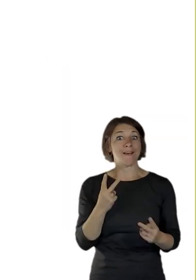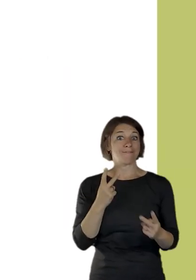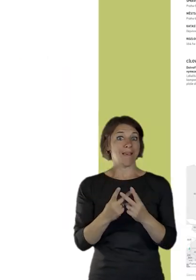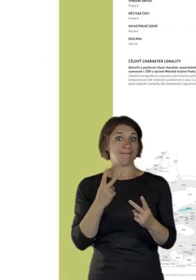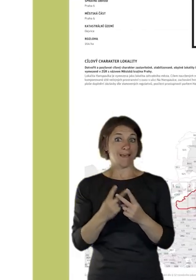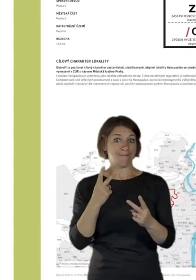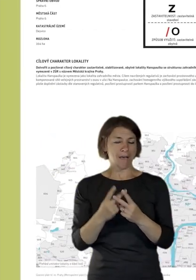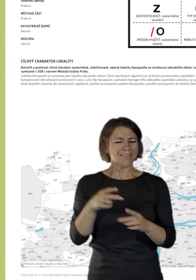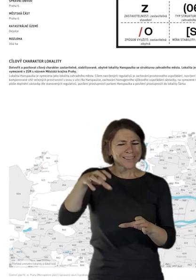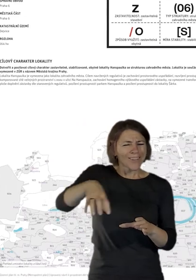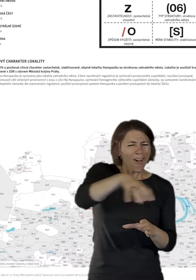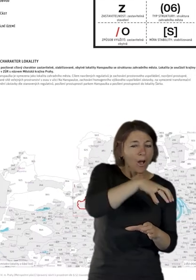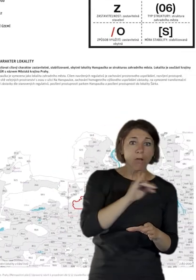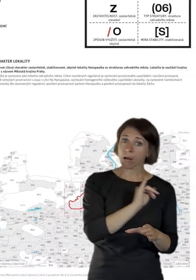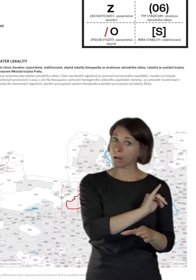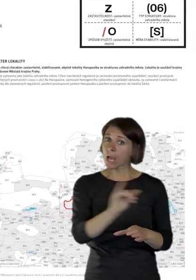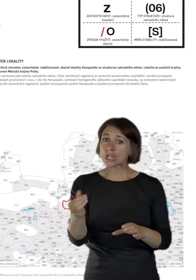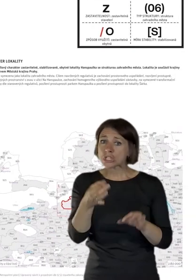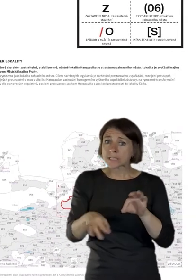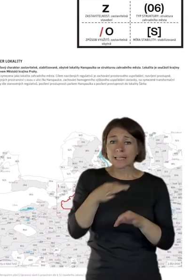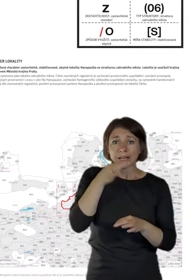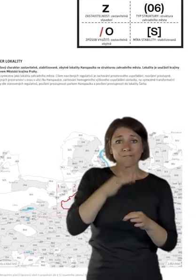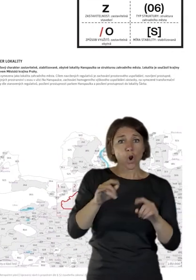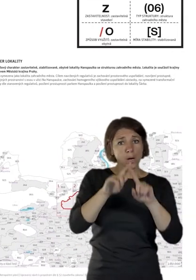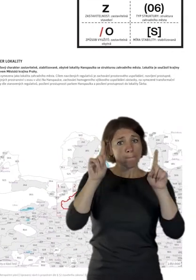lokalitu, což je dokument na formátu A4, který souhrnně popisuje,